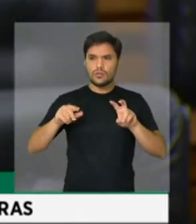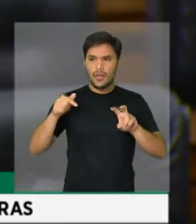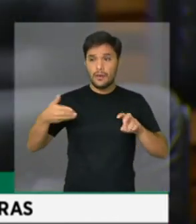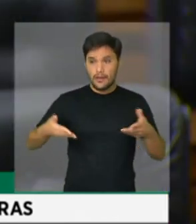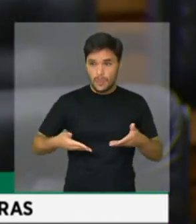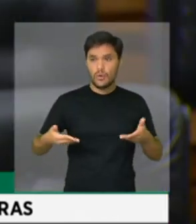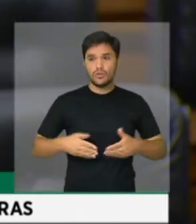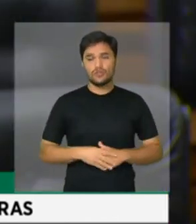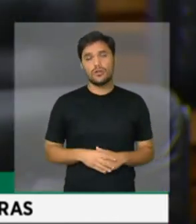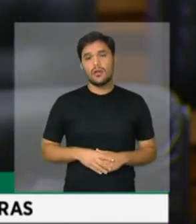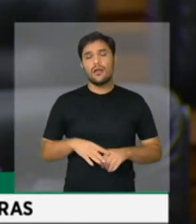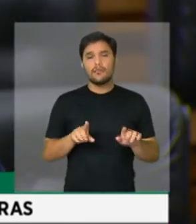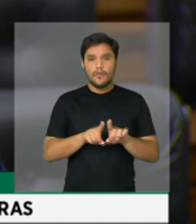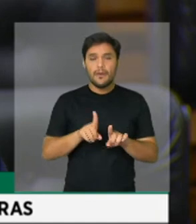DEPUTADO SIM, SR. PRESIDENTE. -- [DEPUTADO]: O BLOCO